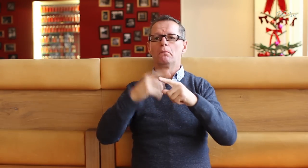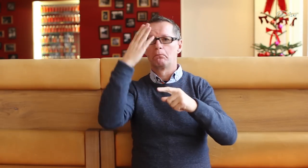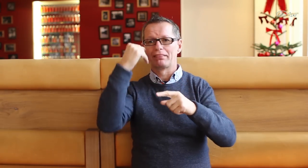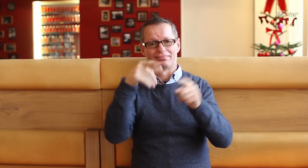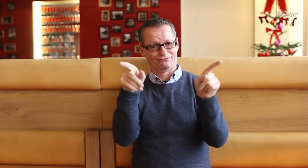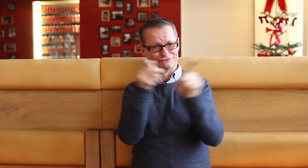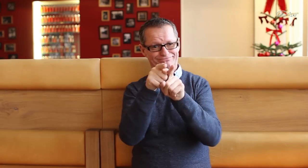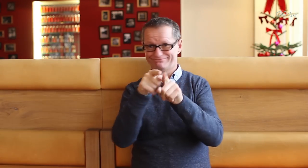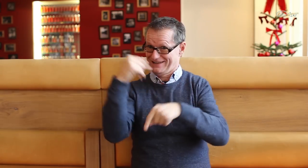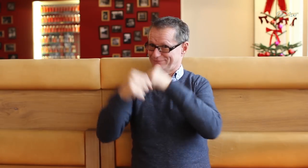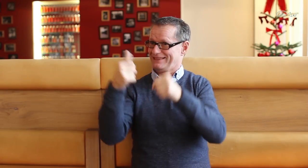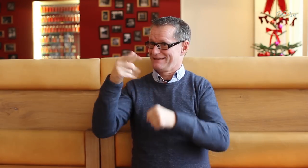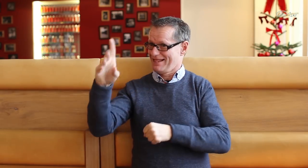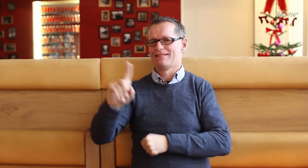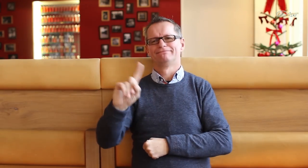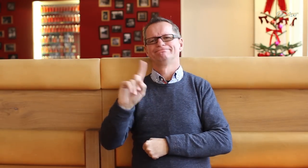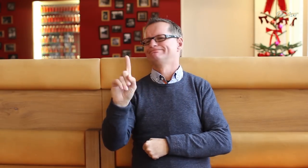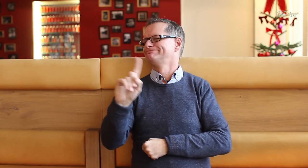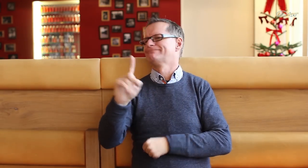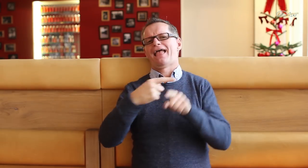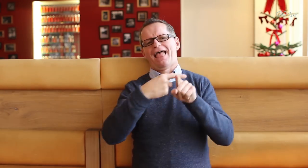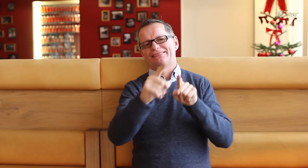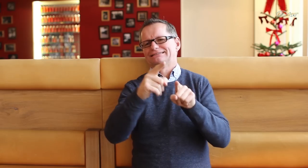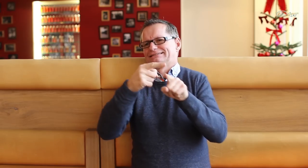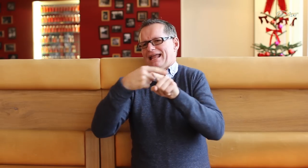Aber beides zusammen ist nicht das gleiche wie „TBL“. Da gibt es große Unterschiede.